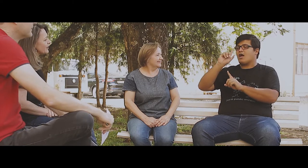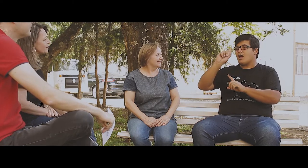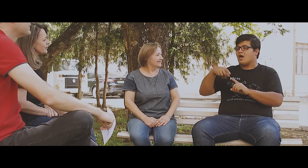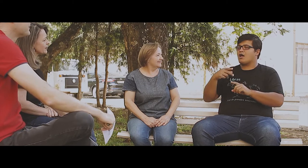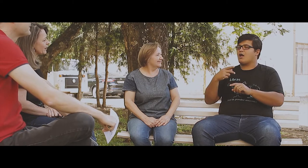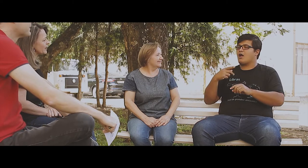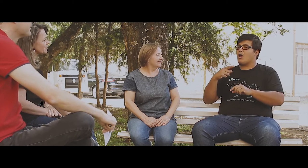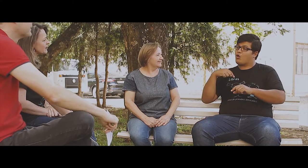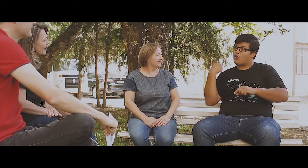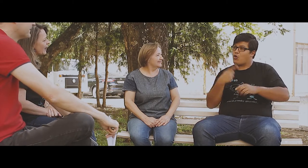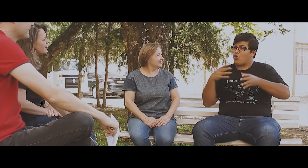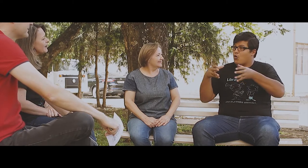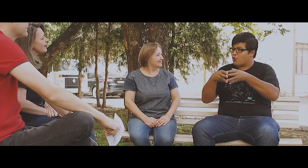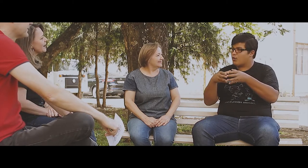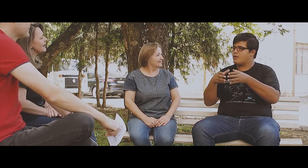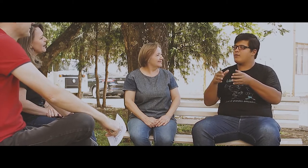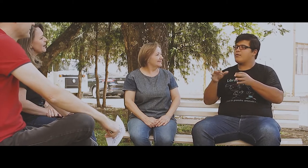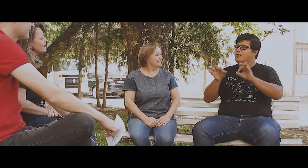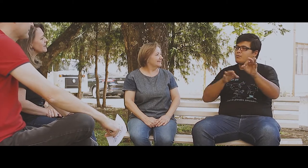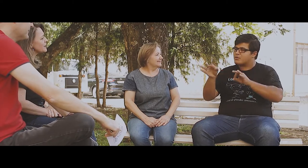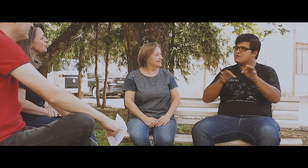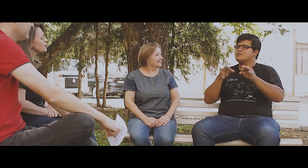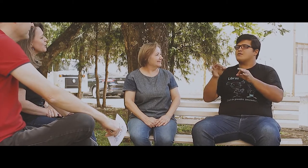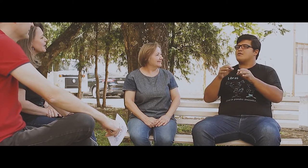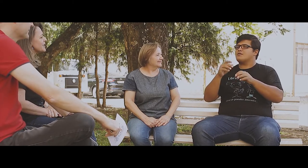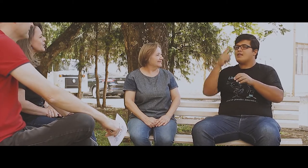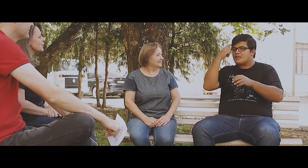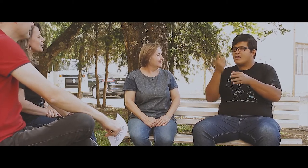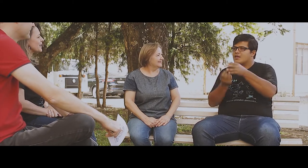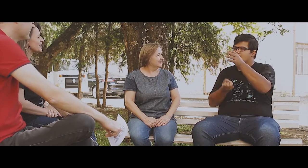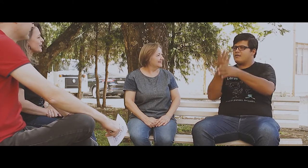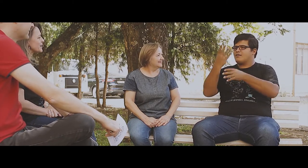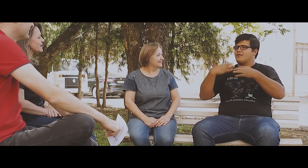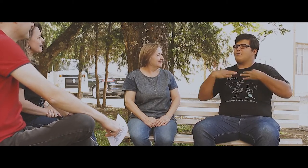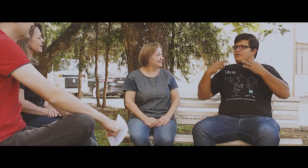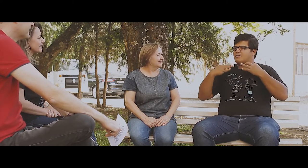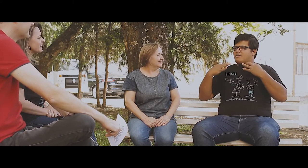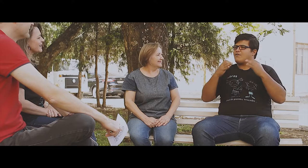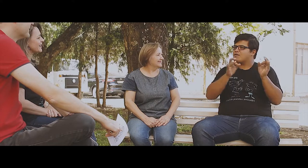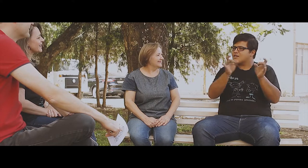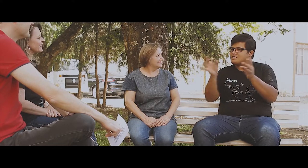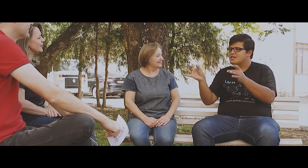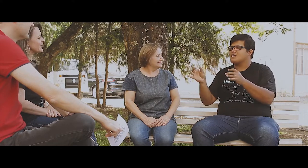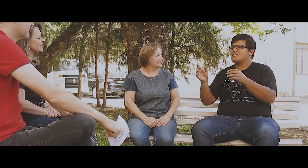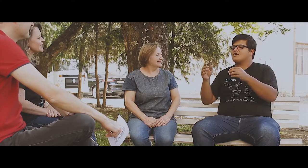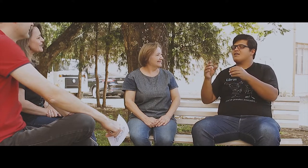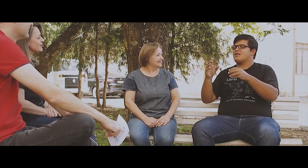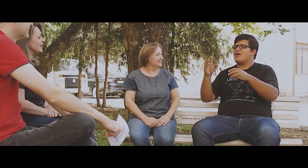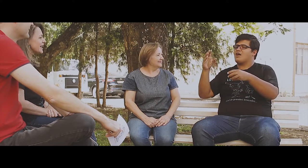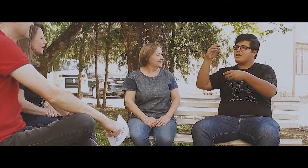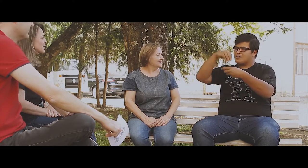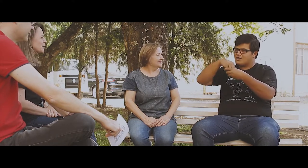Nós trabalhamos lá e esse grupo organizou esta camiseta e nós vendemos para as